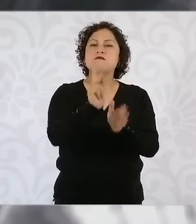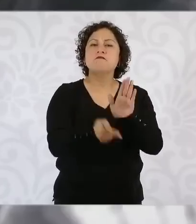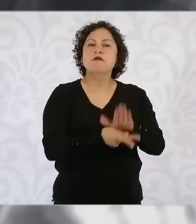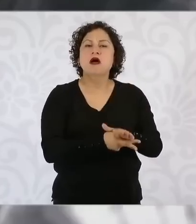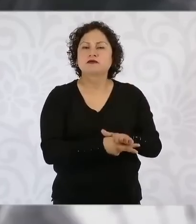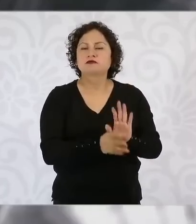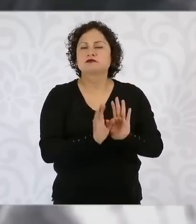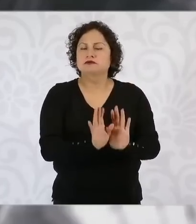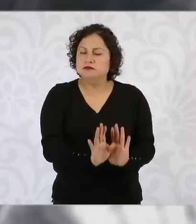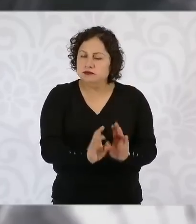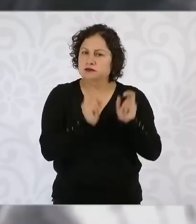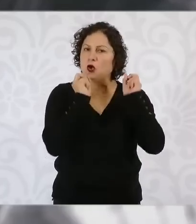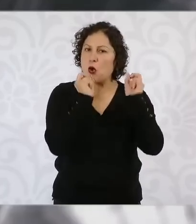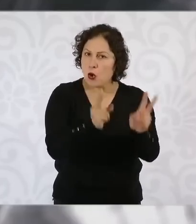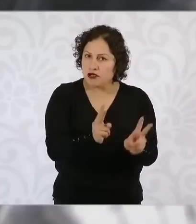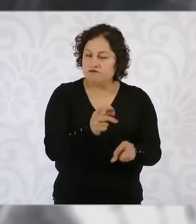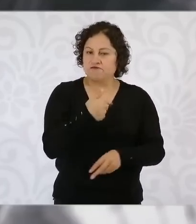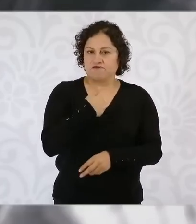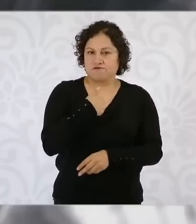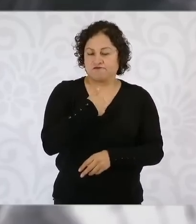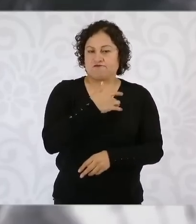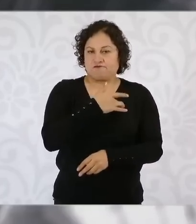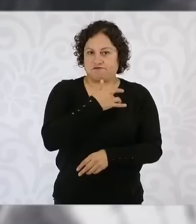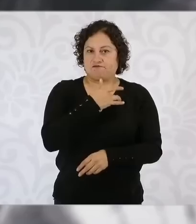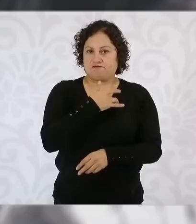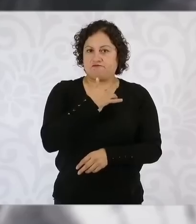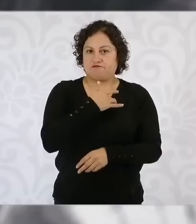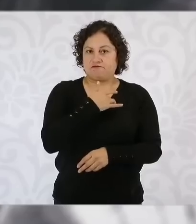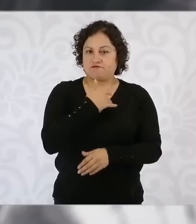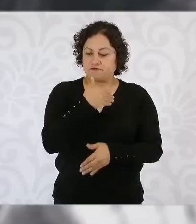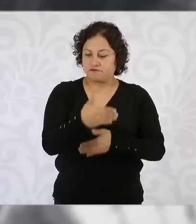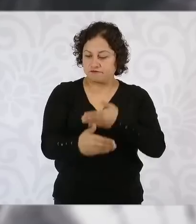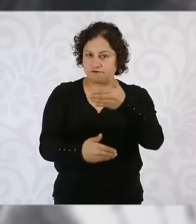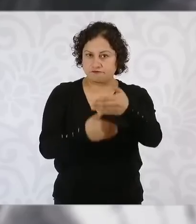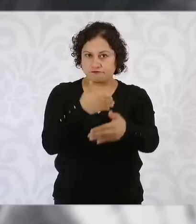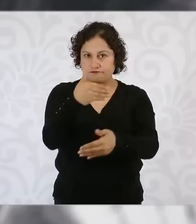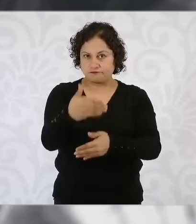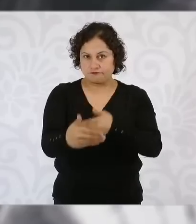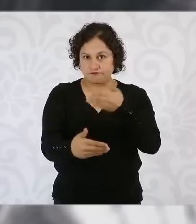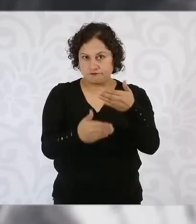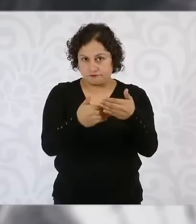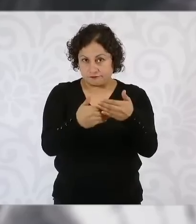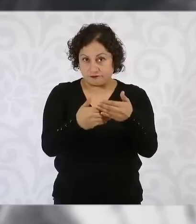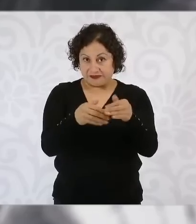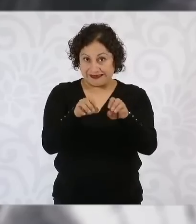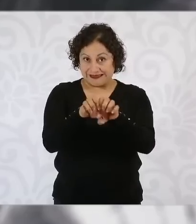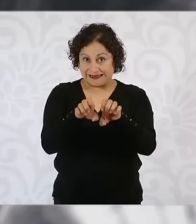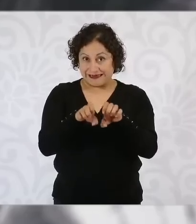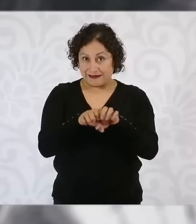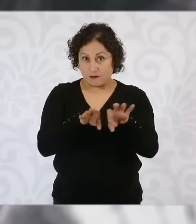de trabajo de alto nivel entre el gobierno de los Estados Unidos y el gobierno de México en